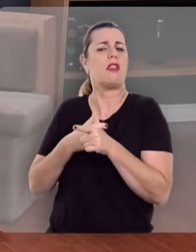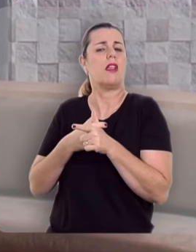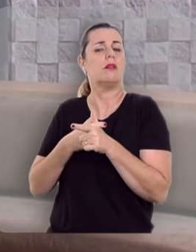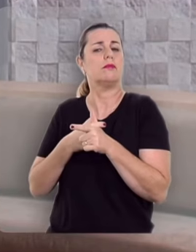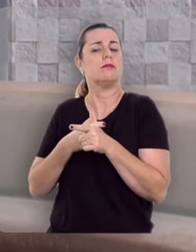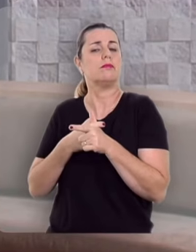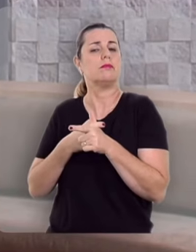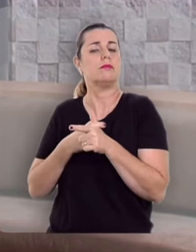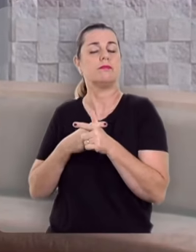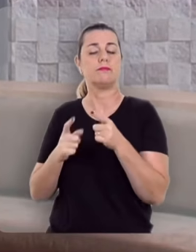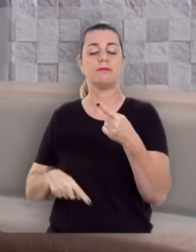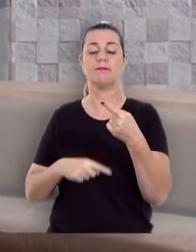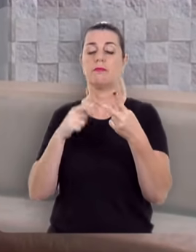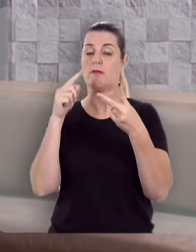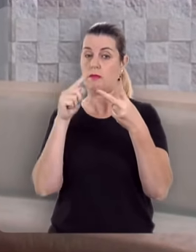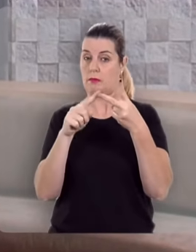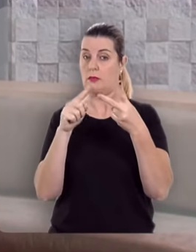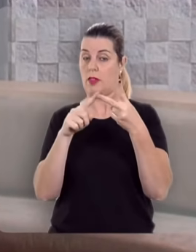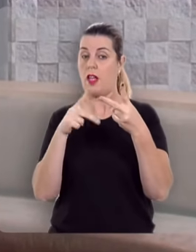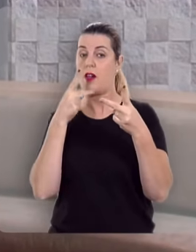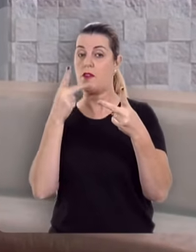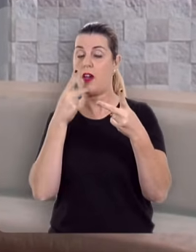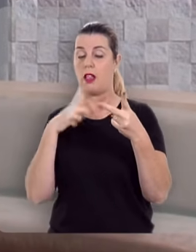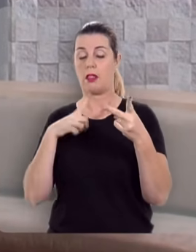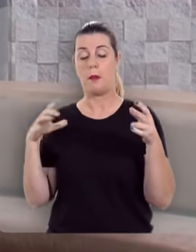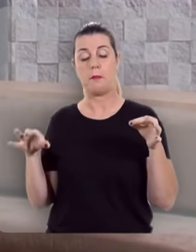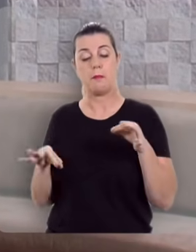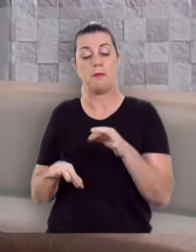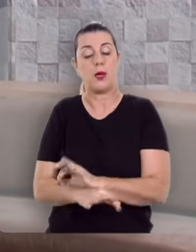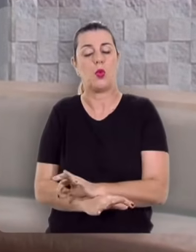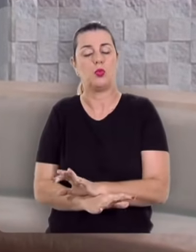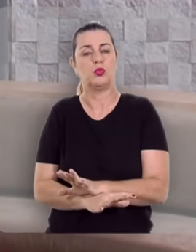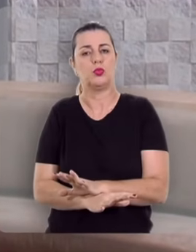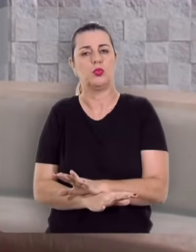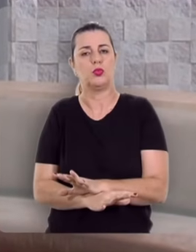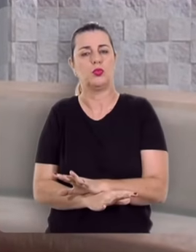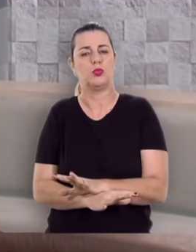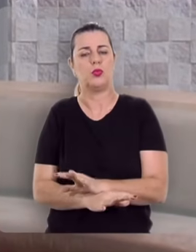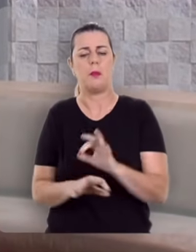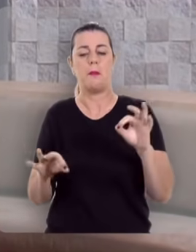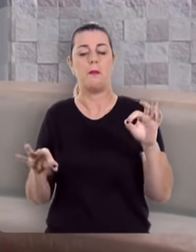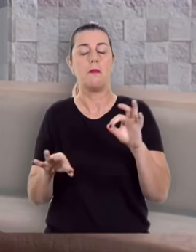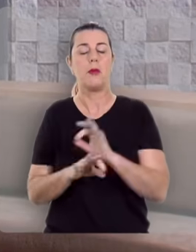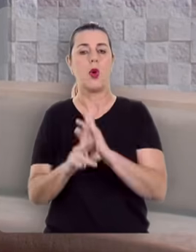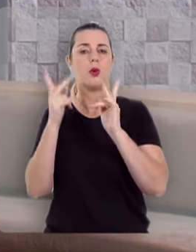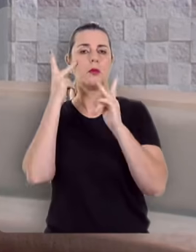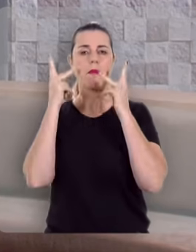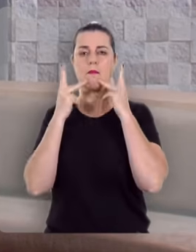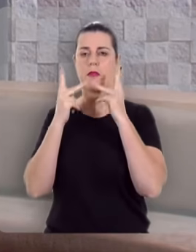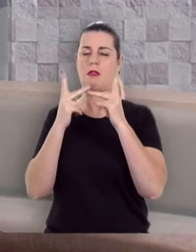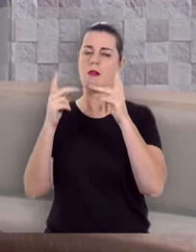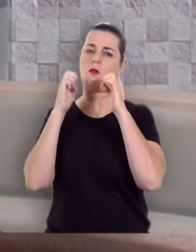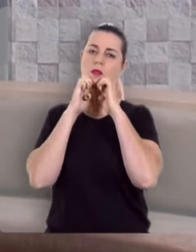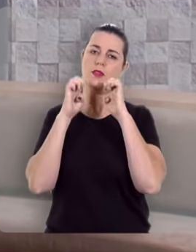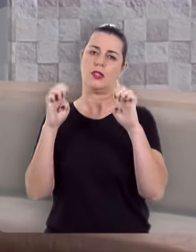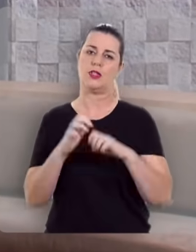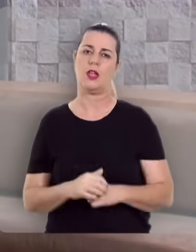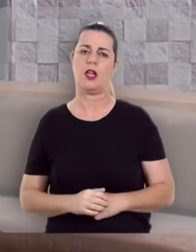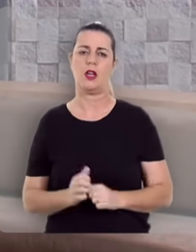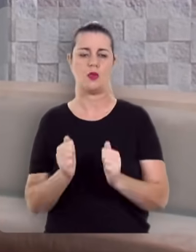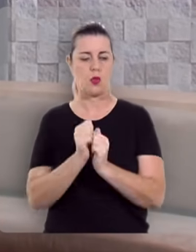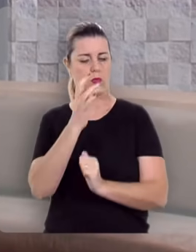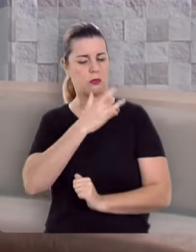em segundo lugar Paulo diz que ele está pronto pronto pronto para pregar o Evangelho com saúde